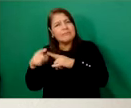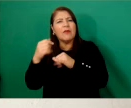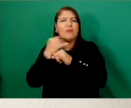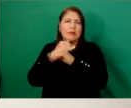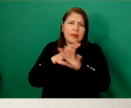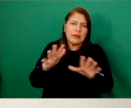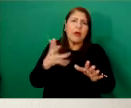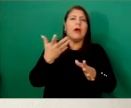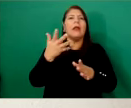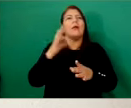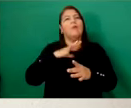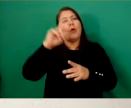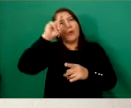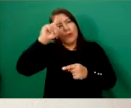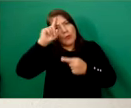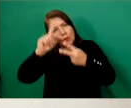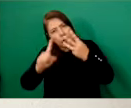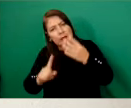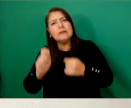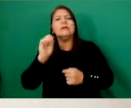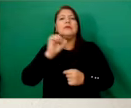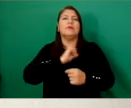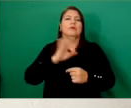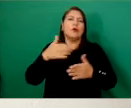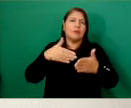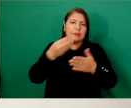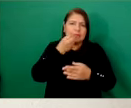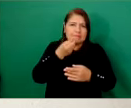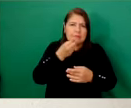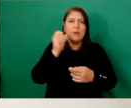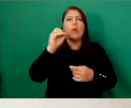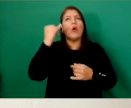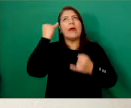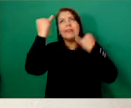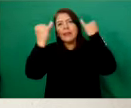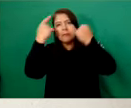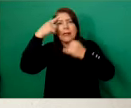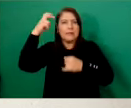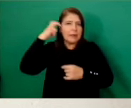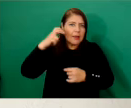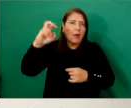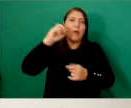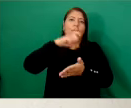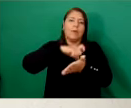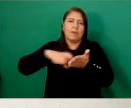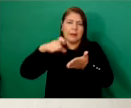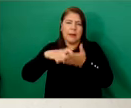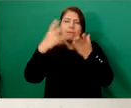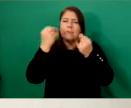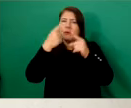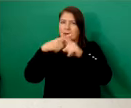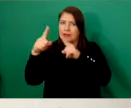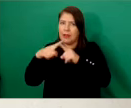contenido, tips, ideas para viajar, para comprar, recetas y mucho más!